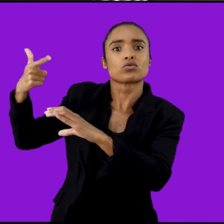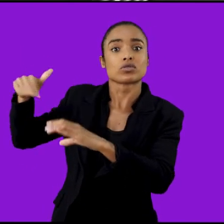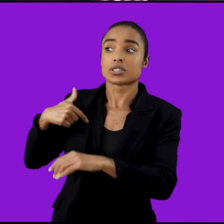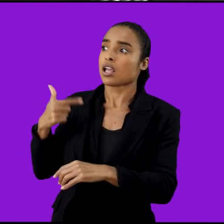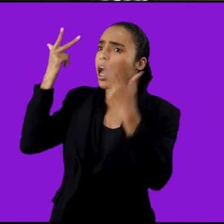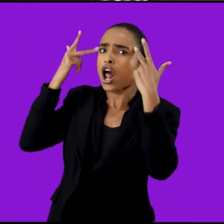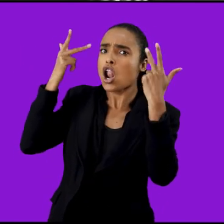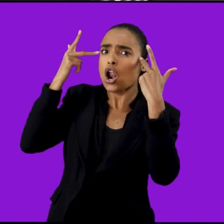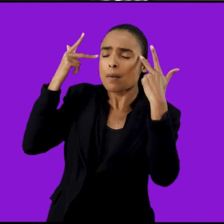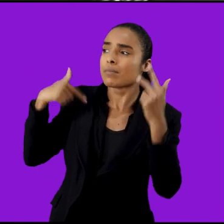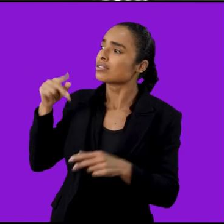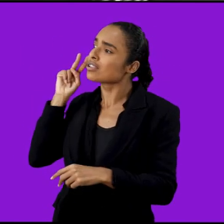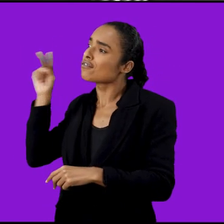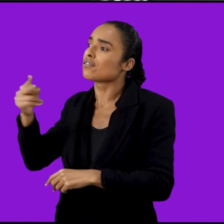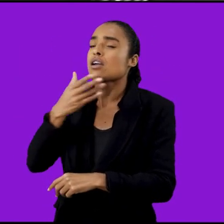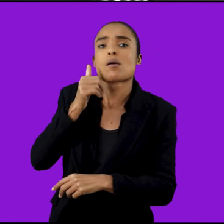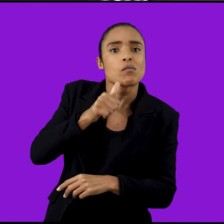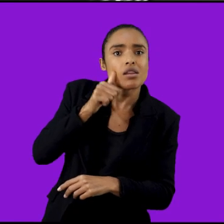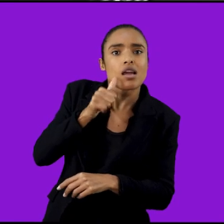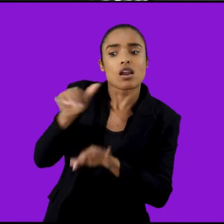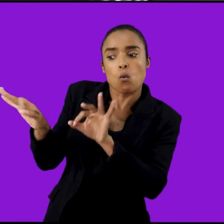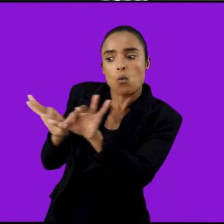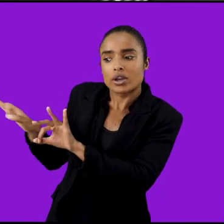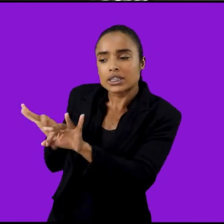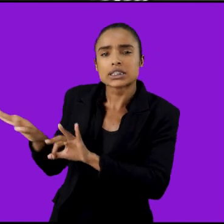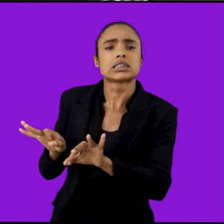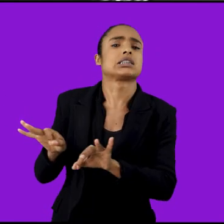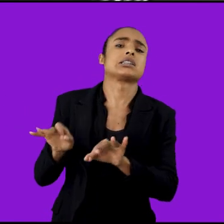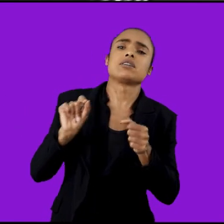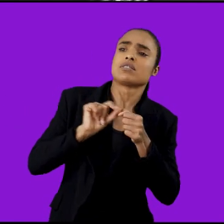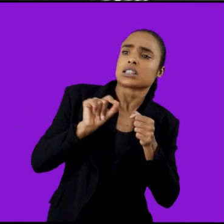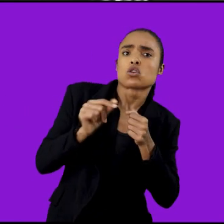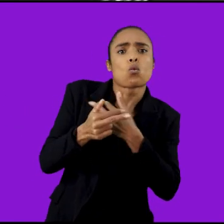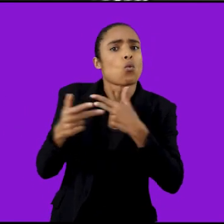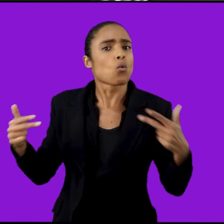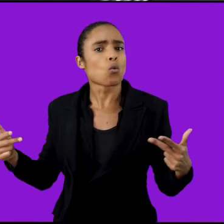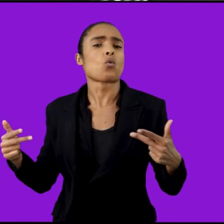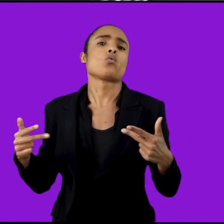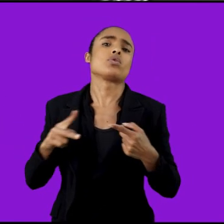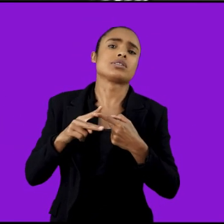de técnicos… De técnicos, é pô… Montando palco… Fazendo cenografia, iluminação…